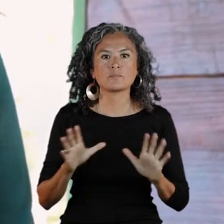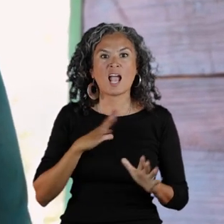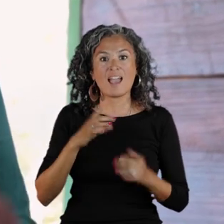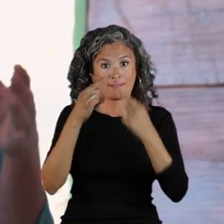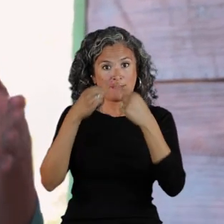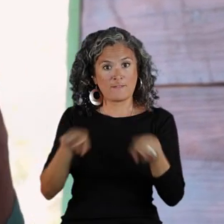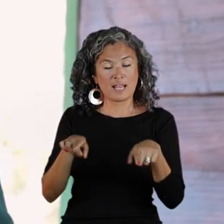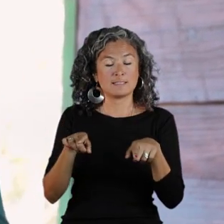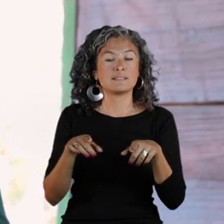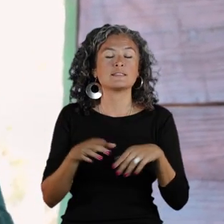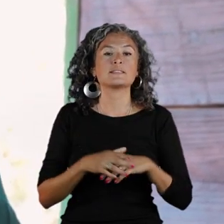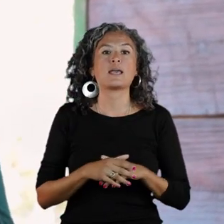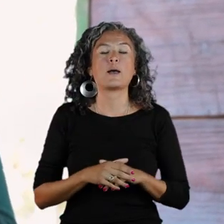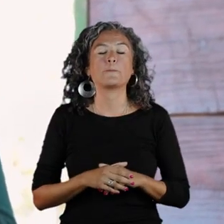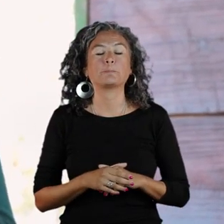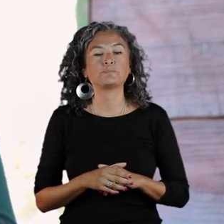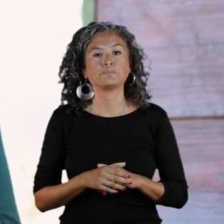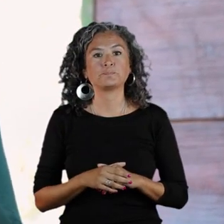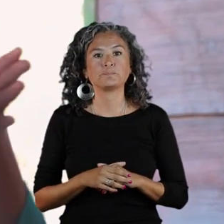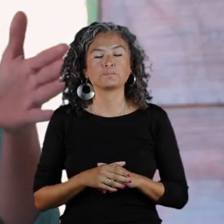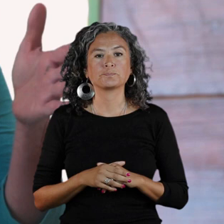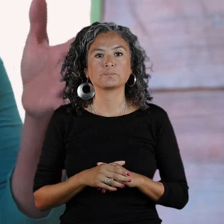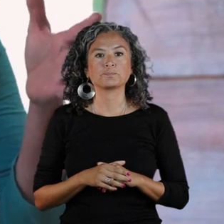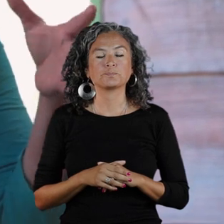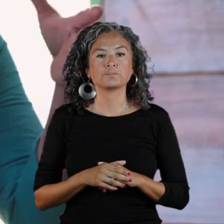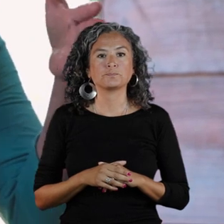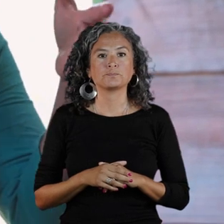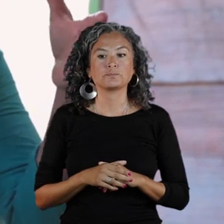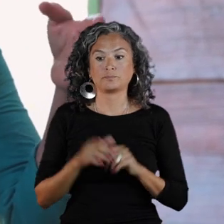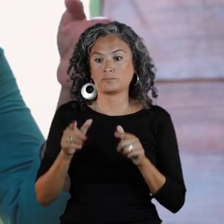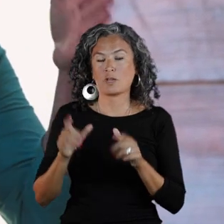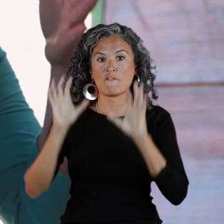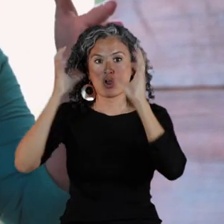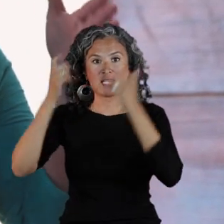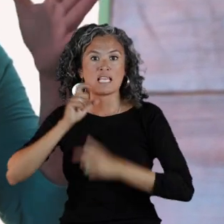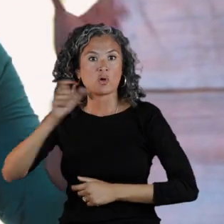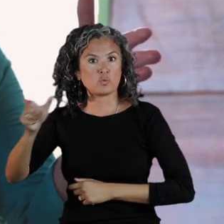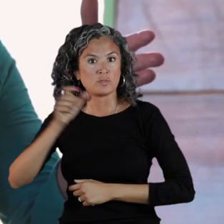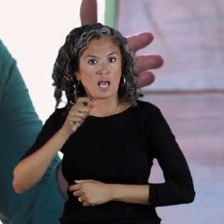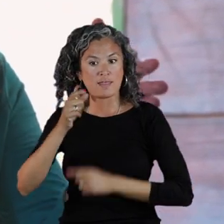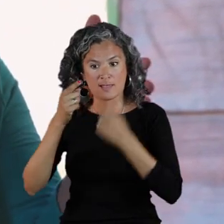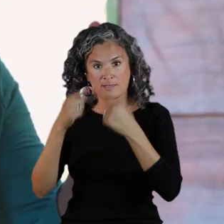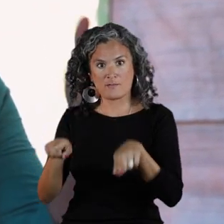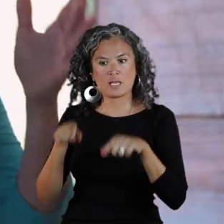Hicimos una diferenciación en lo que es la violencia cruzada.